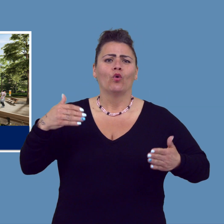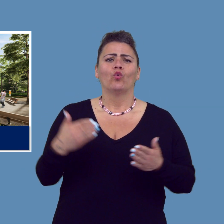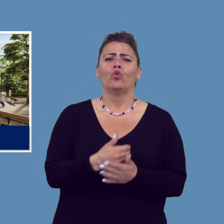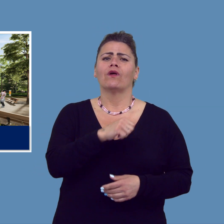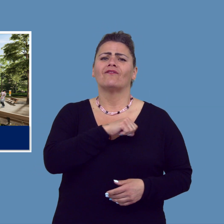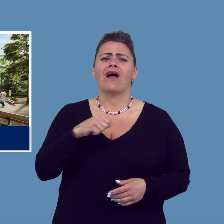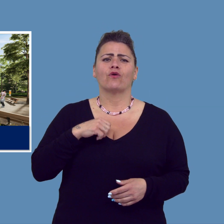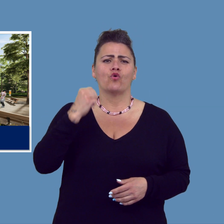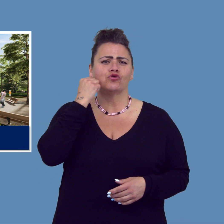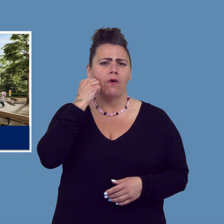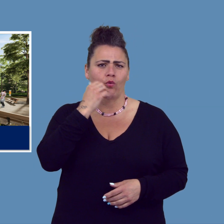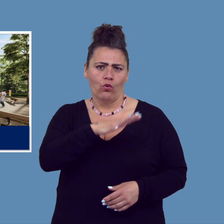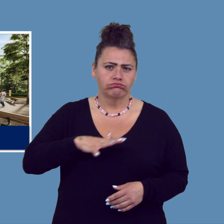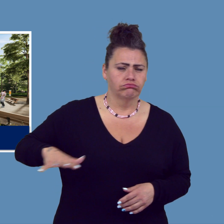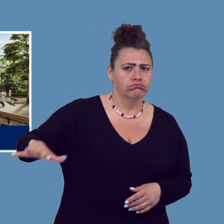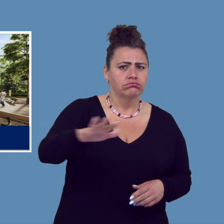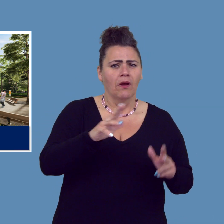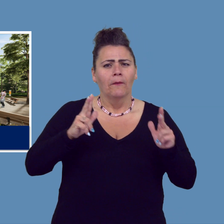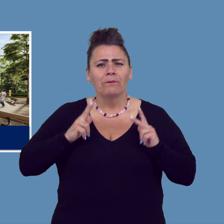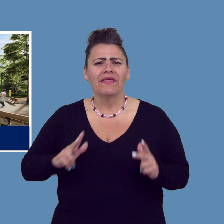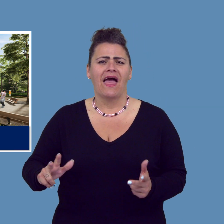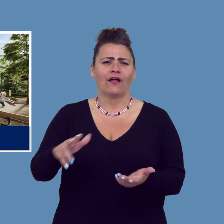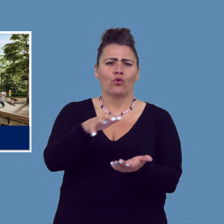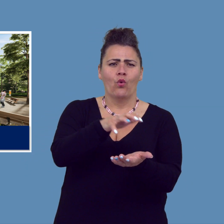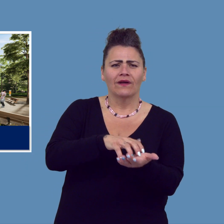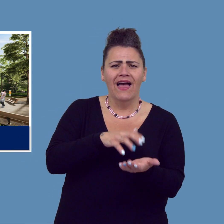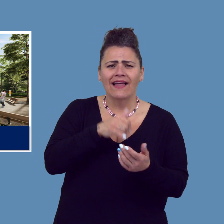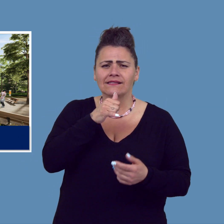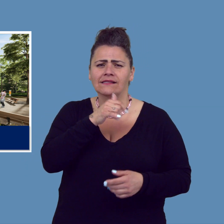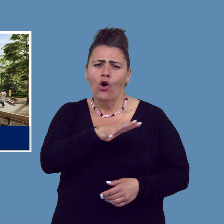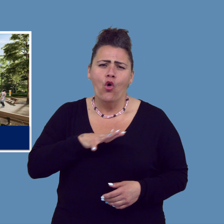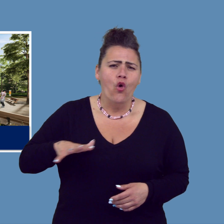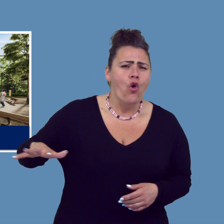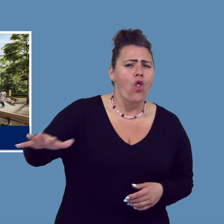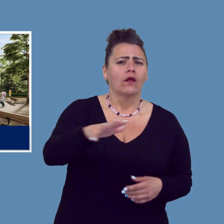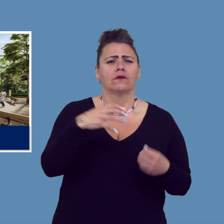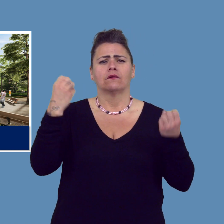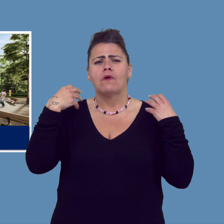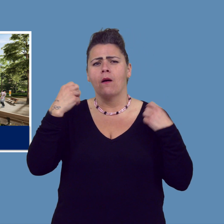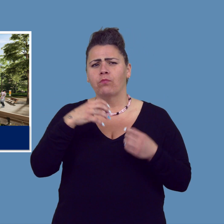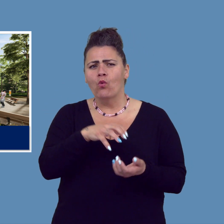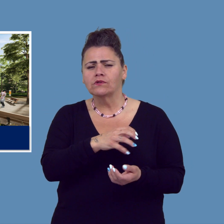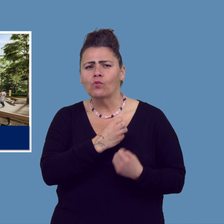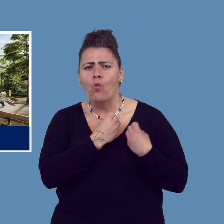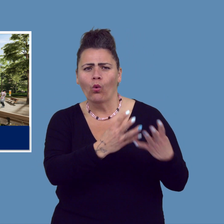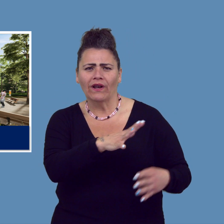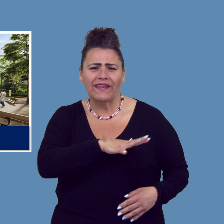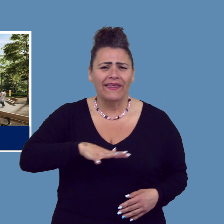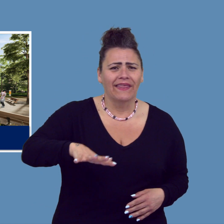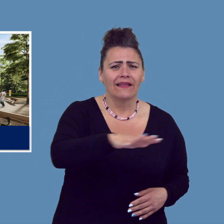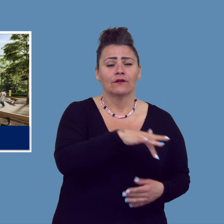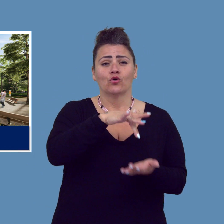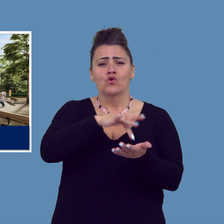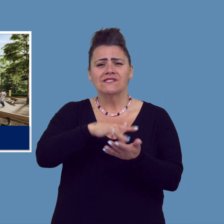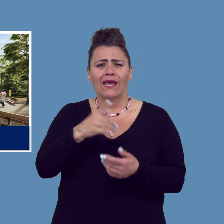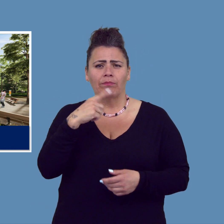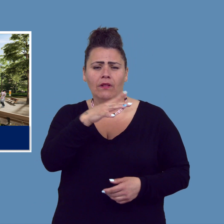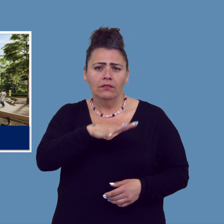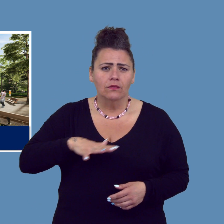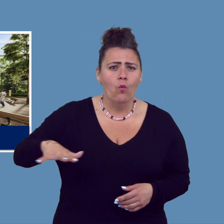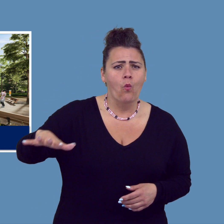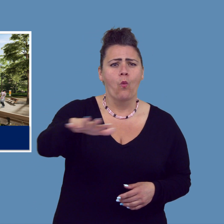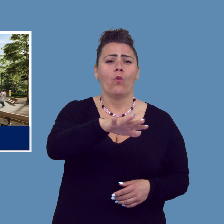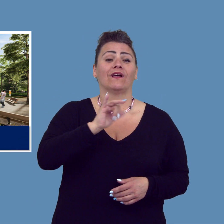Az új Városmajor egyszerre lesz természetközeli pihenőkert, zöld tisztásokkal, napozórétettel, nagy tóval a közepén,